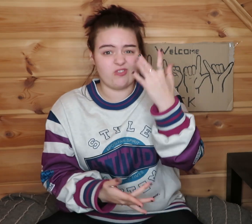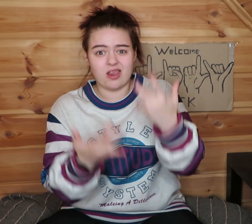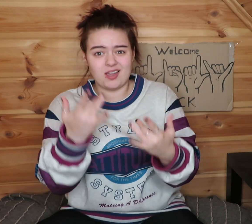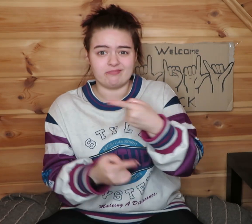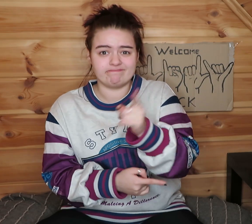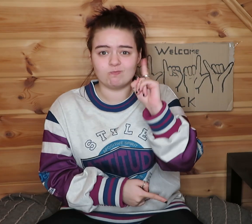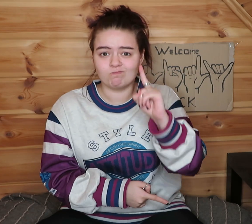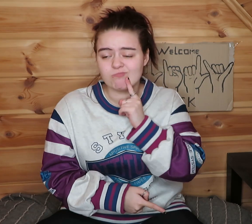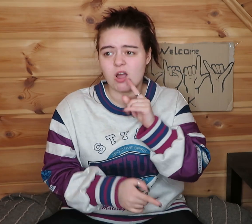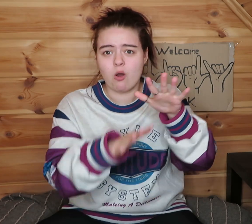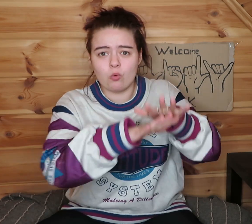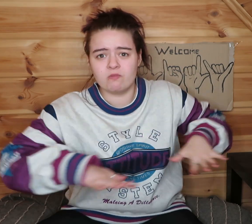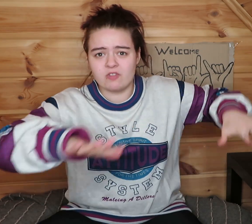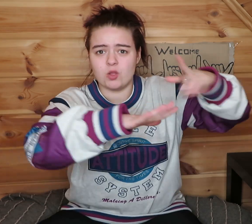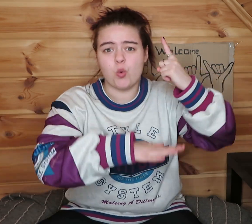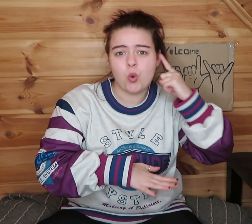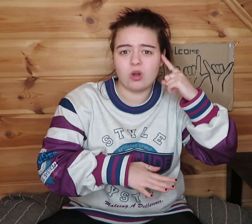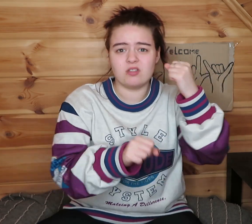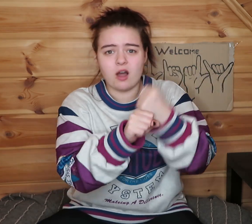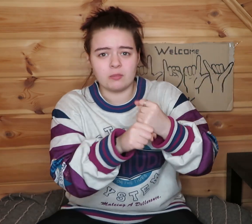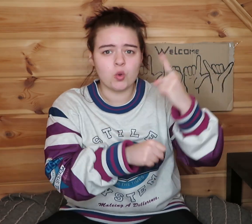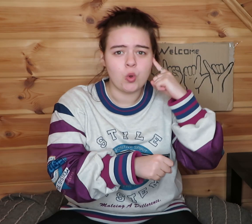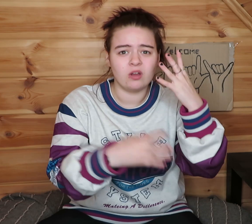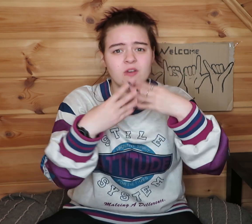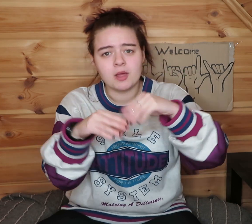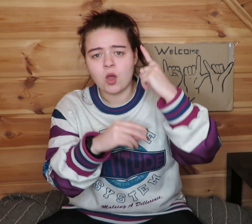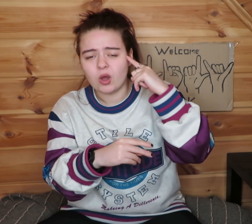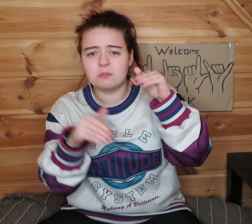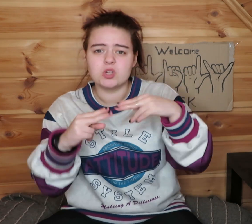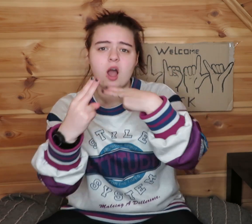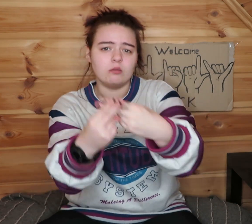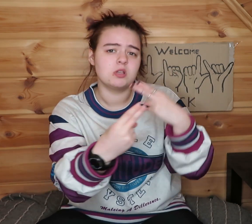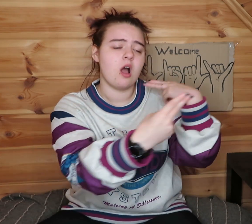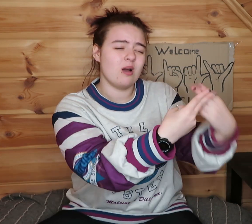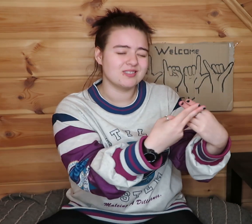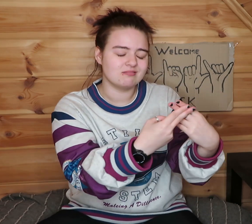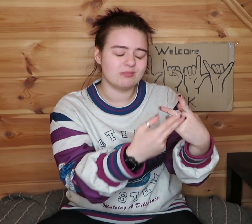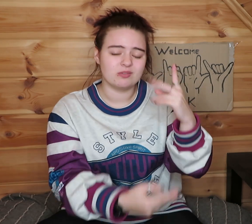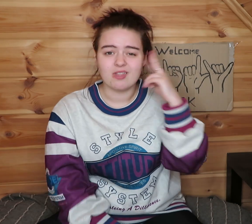Vielleicht ist der Gehörlose von einem hörenden Umfeld umgeben. Die Arbeit und die Familie ist hörend. Man muss sich immer daran anpassen.